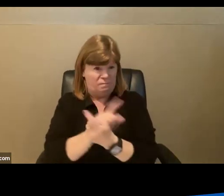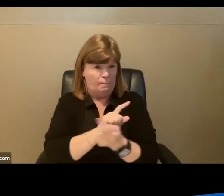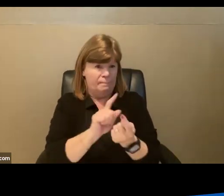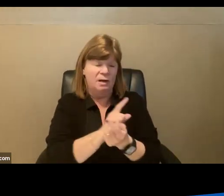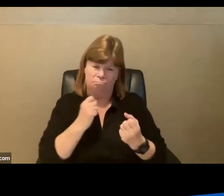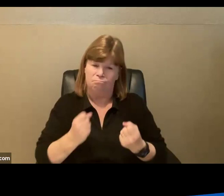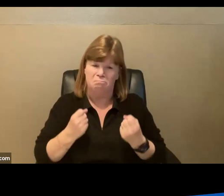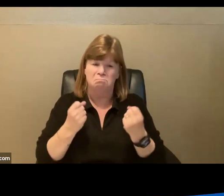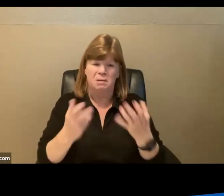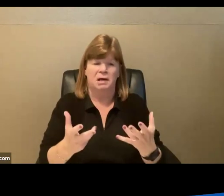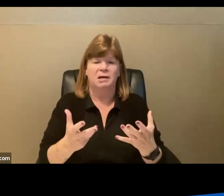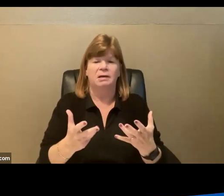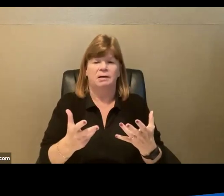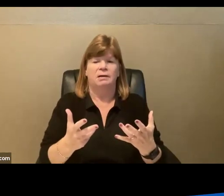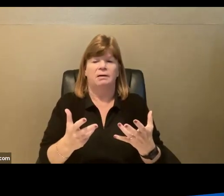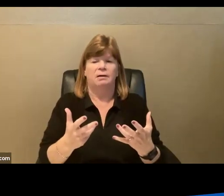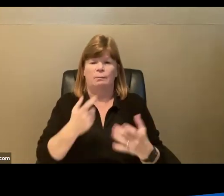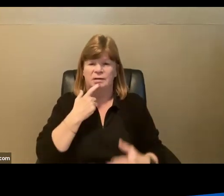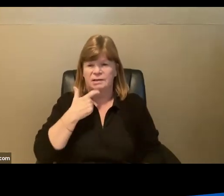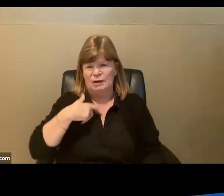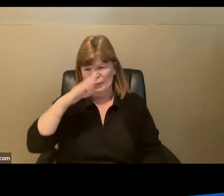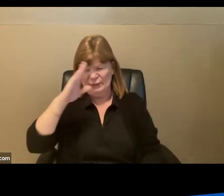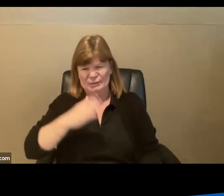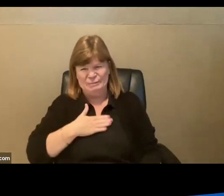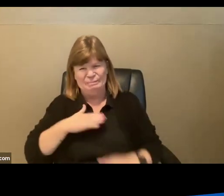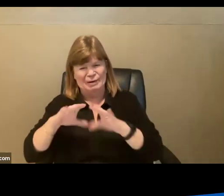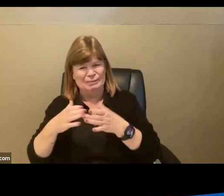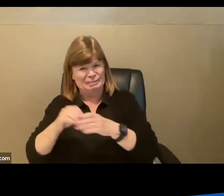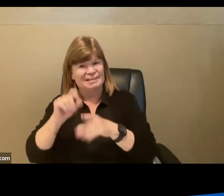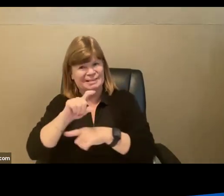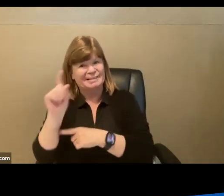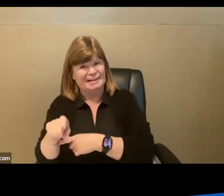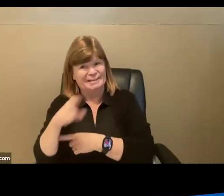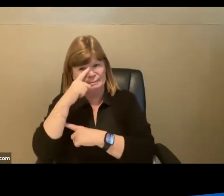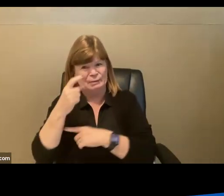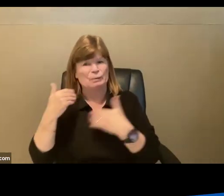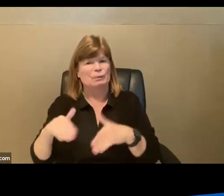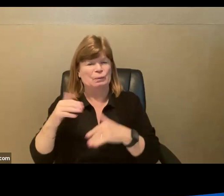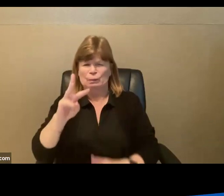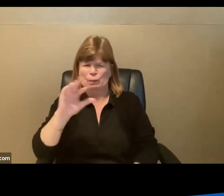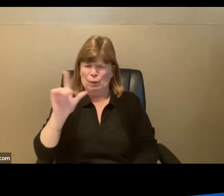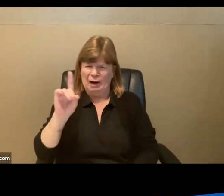y quiero saludar a mi grupo en Texas porque ¡qué pandilla salvaje son allá abajo!